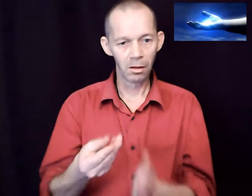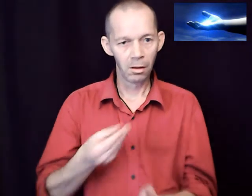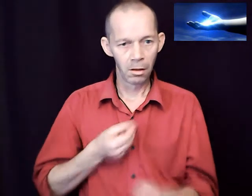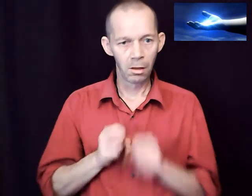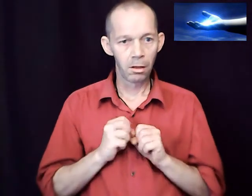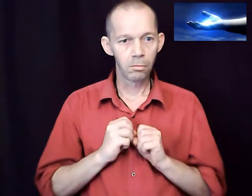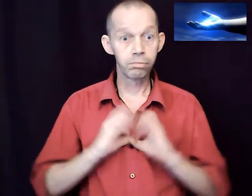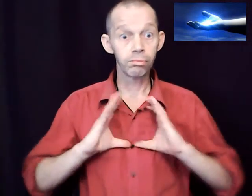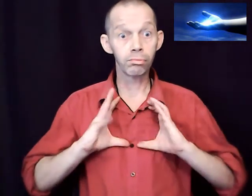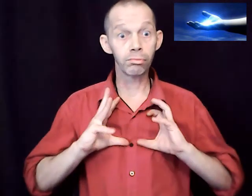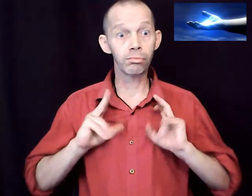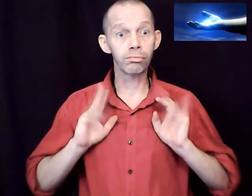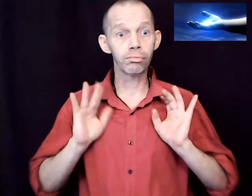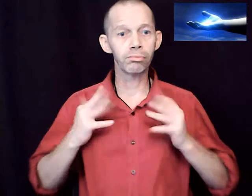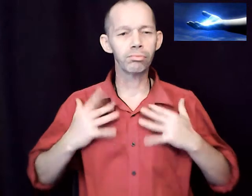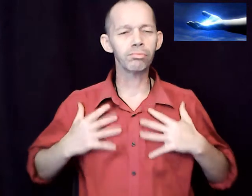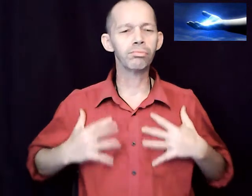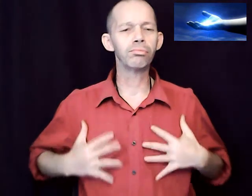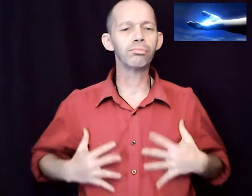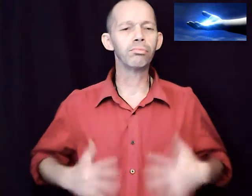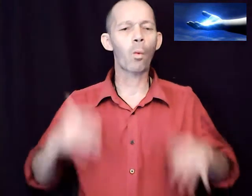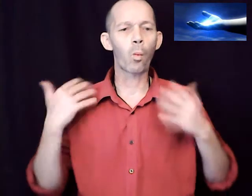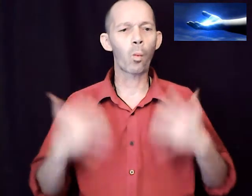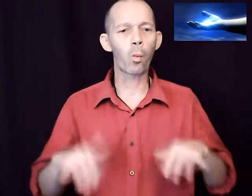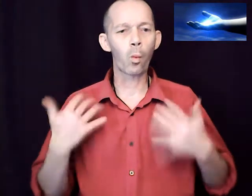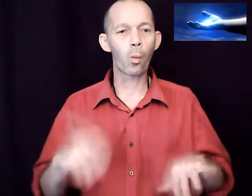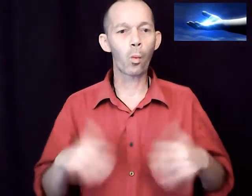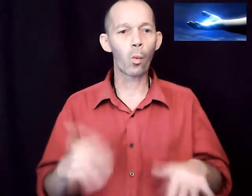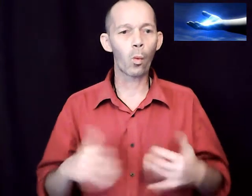Le livre m'a donné la palpitation au coeur et des frissons incroyable !